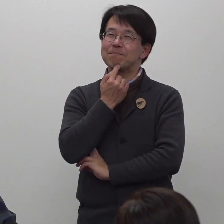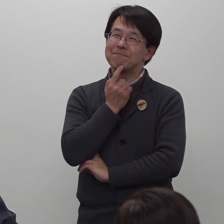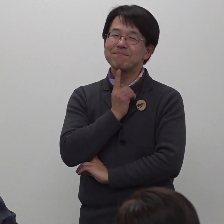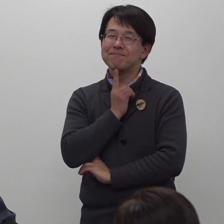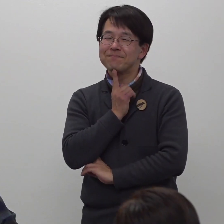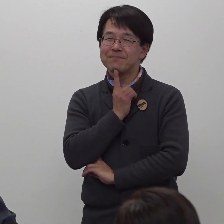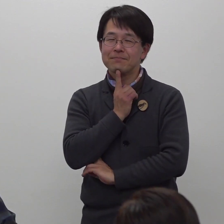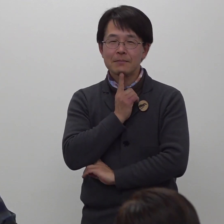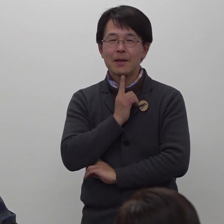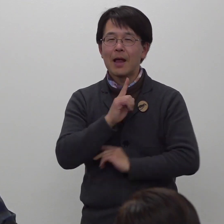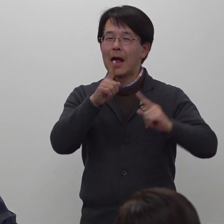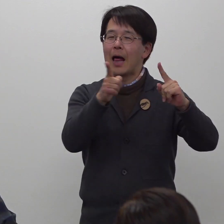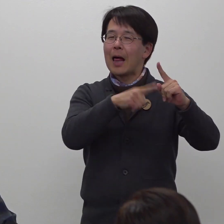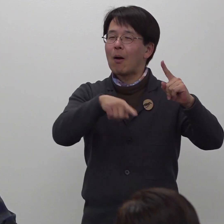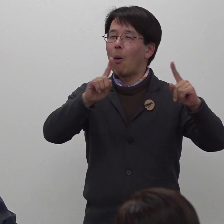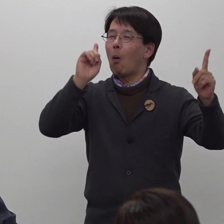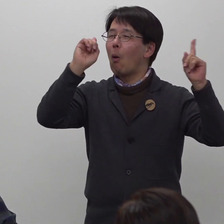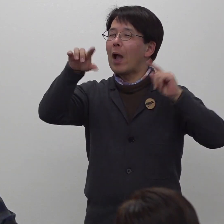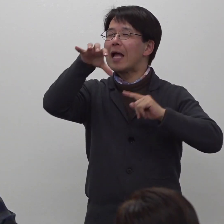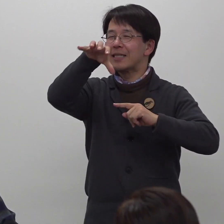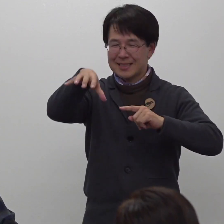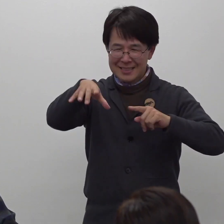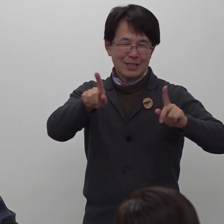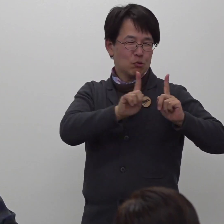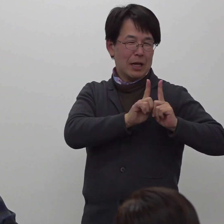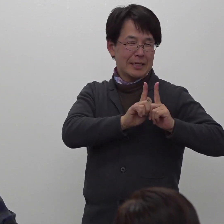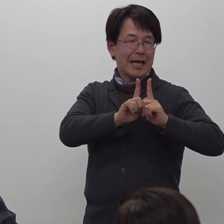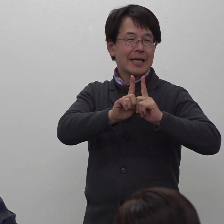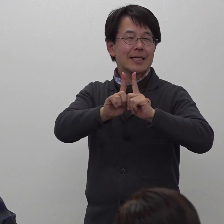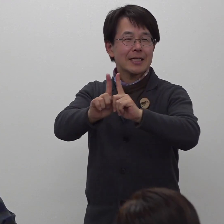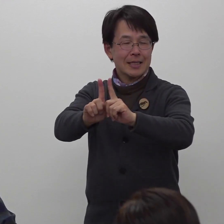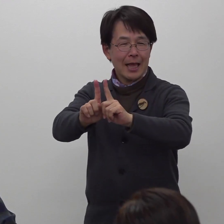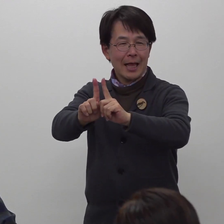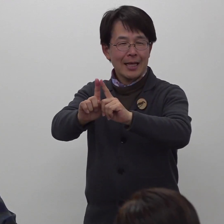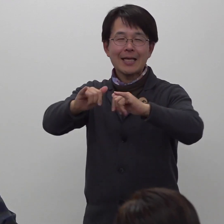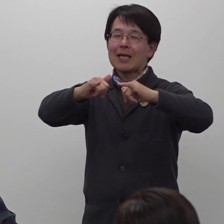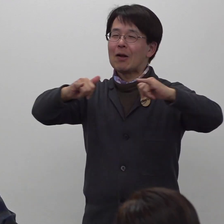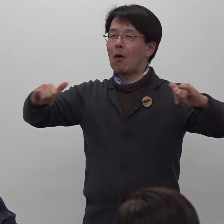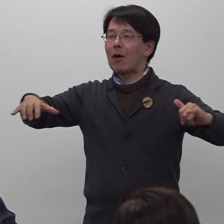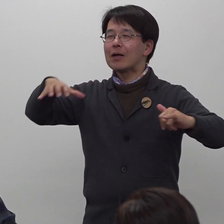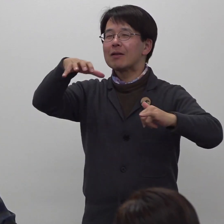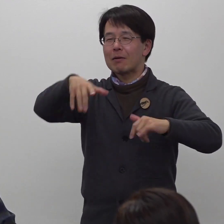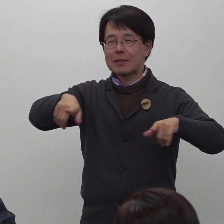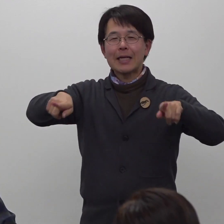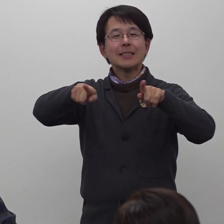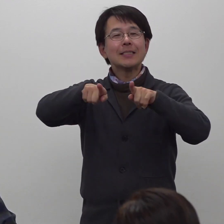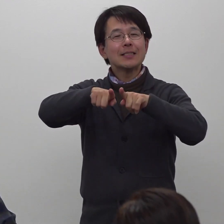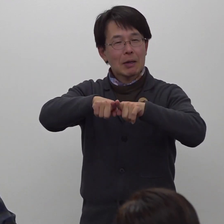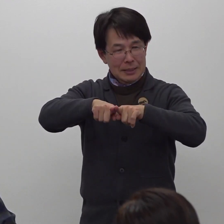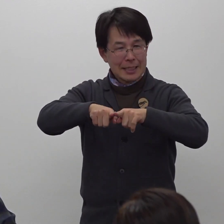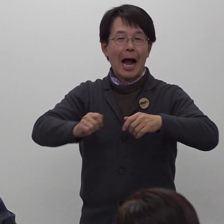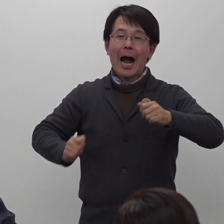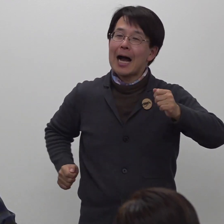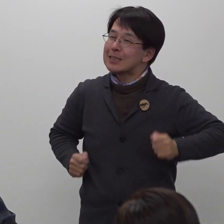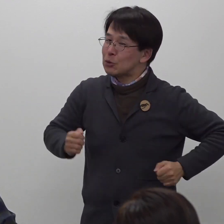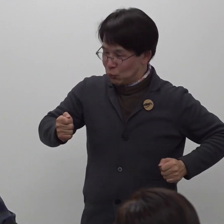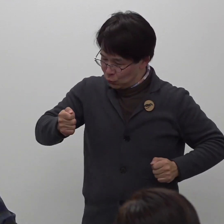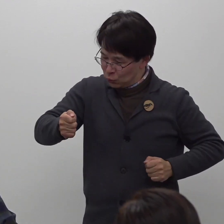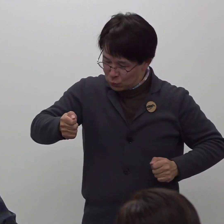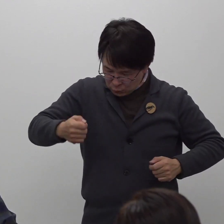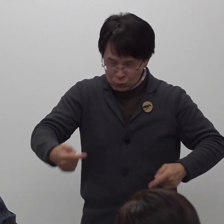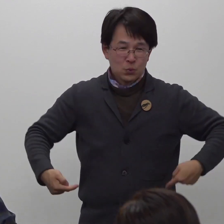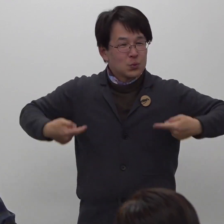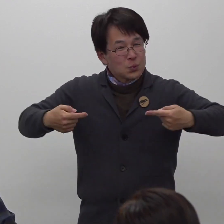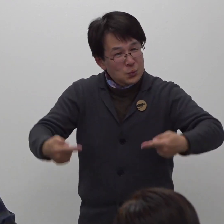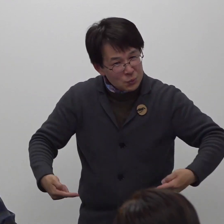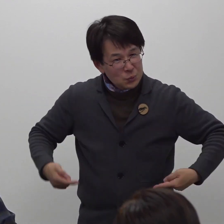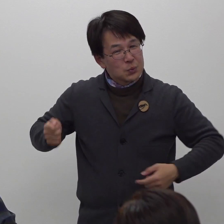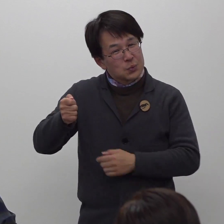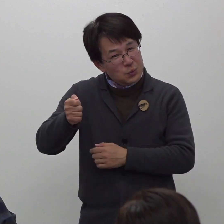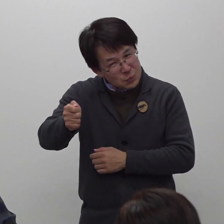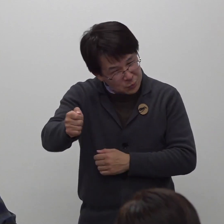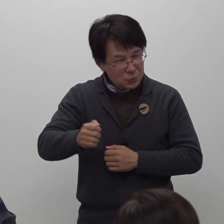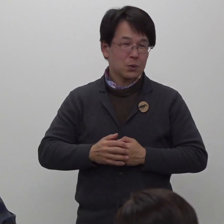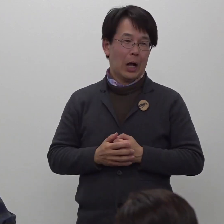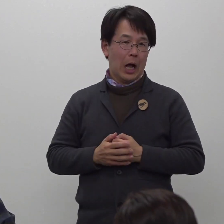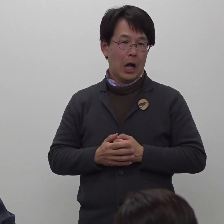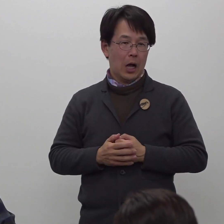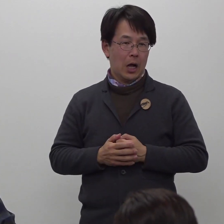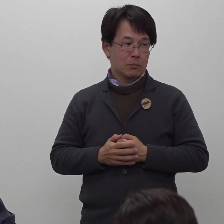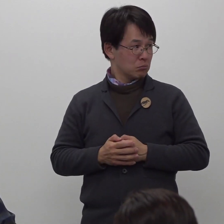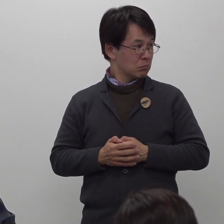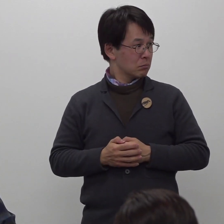佐藤）公園に連れてってちょっと広いところで一緒に走ったり公園 で走ったり